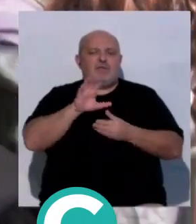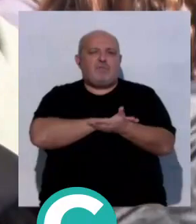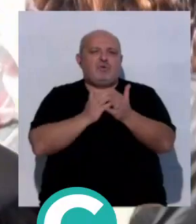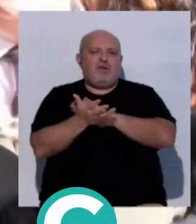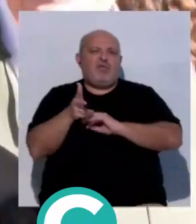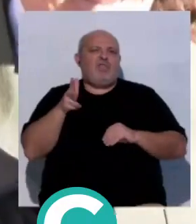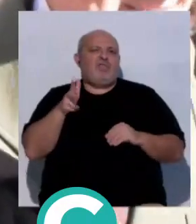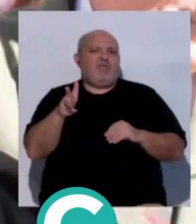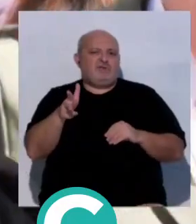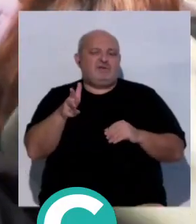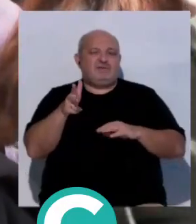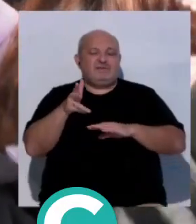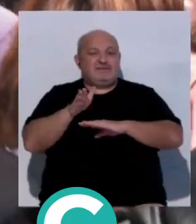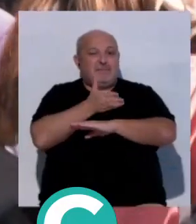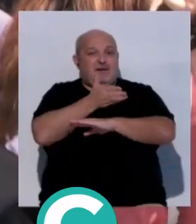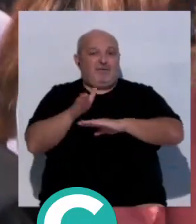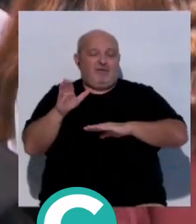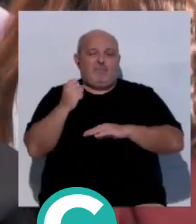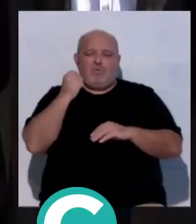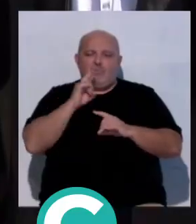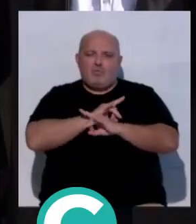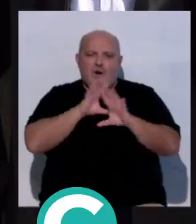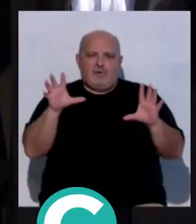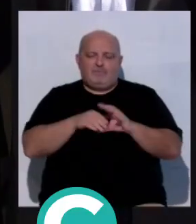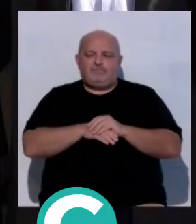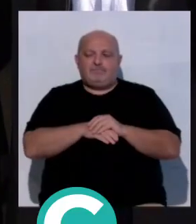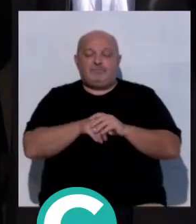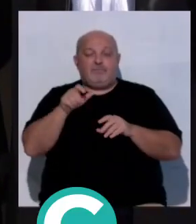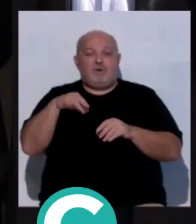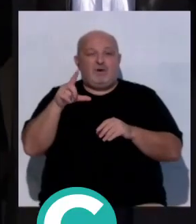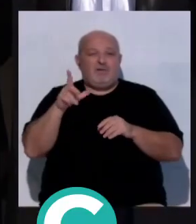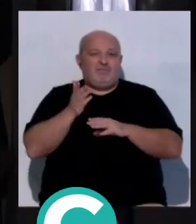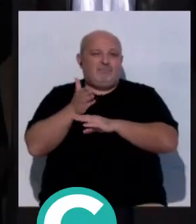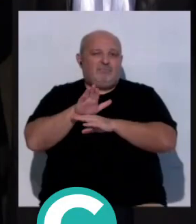donde la separación de poderes Sagrada Manuel estrella en representación de Los profesionales de